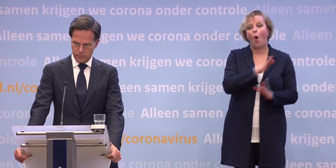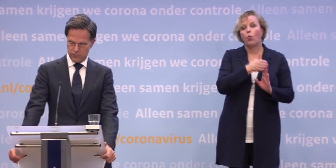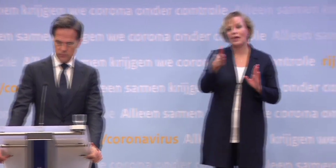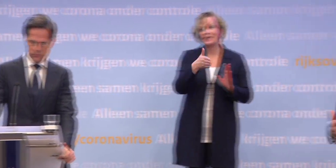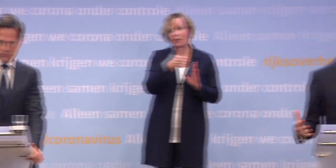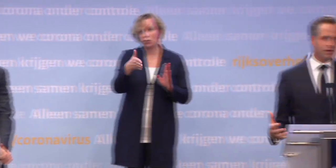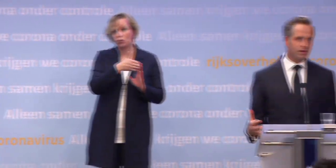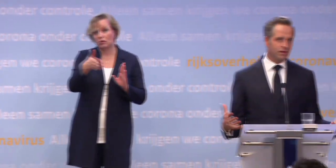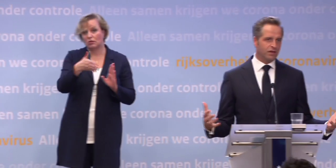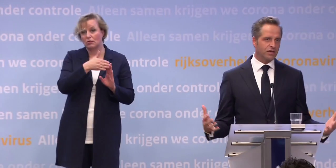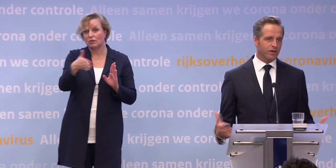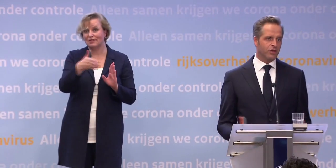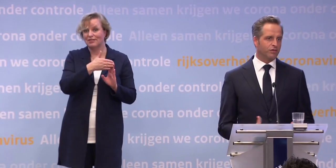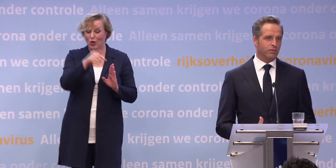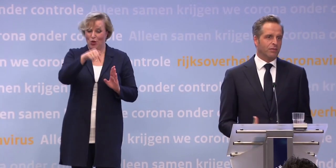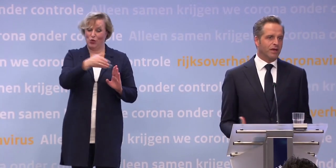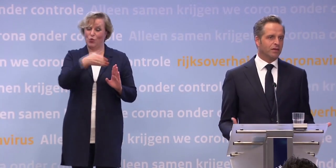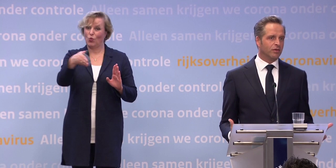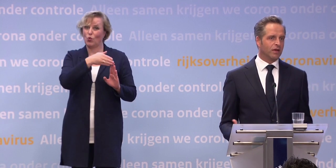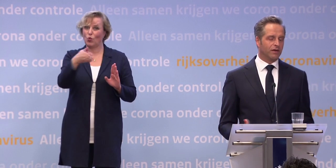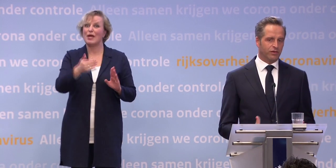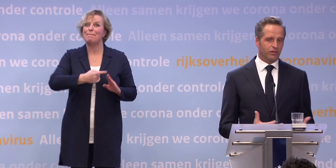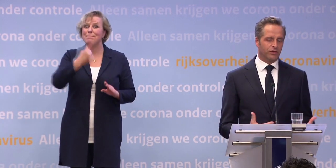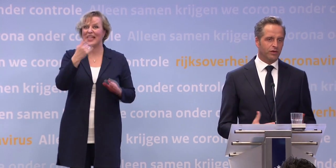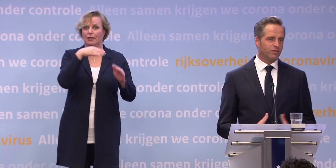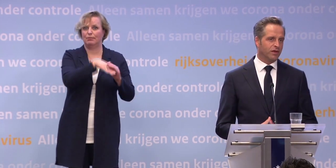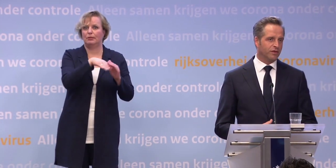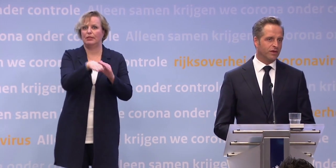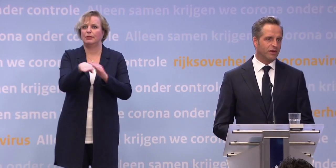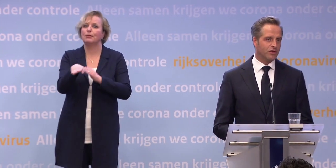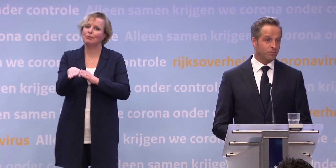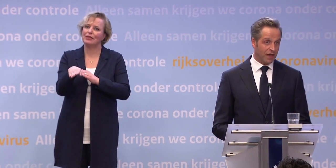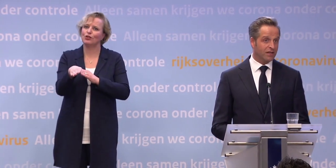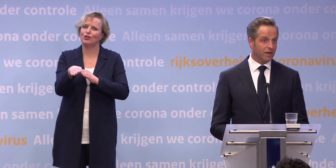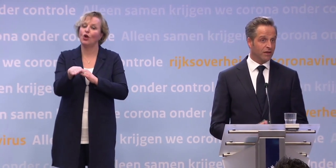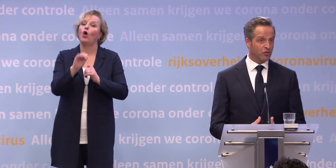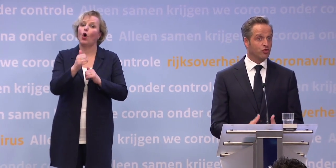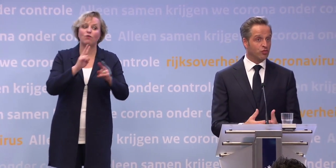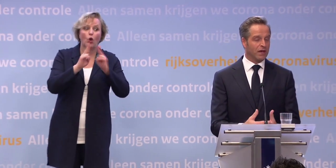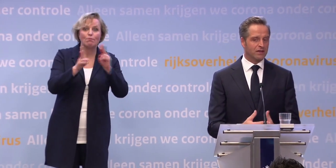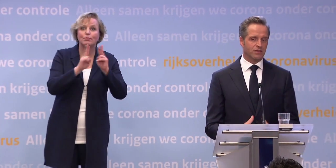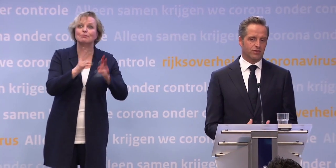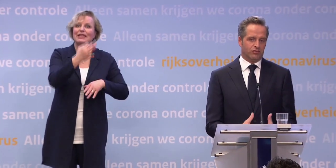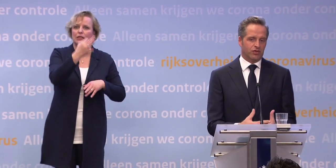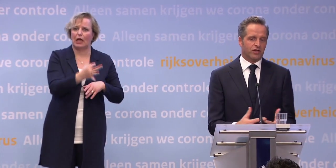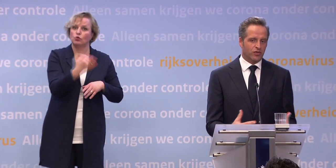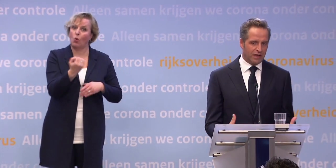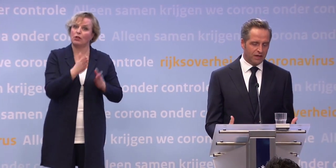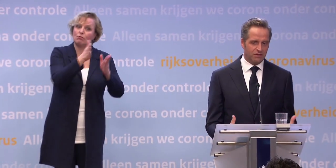We zitten in deze periode meer binnen met elkaar. Je ziet ook dat, veel besmettingen vinden thuis plaats, bij thuisbezoek plaats. Dus dat is een reden.